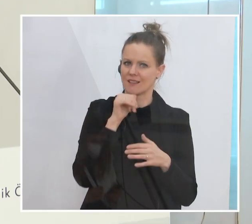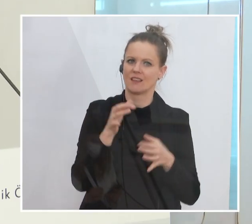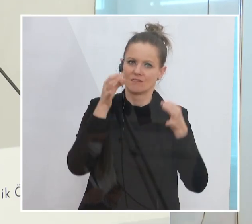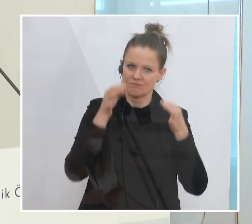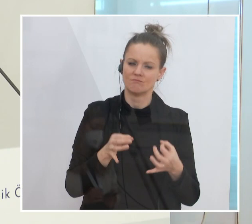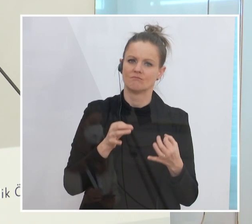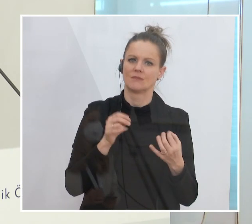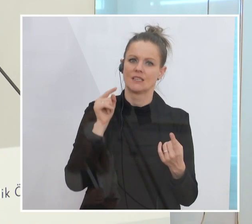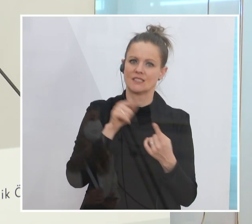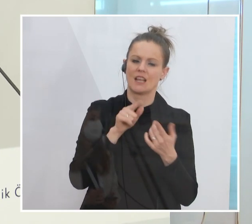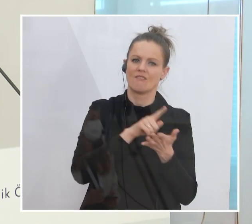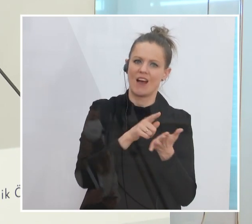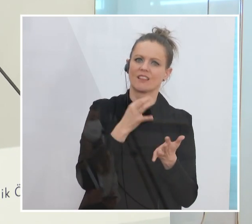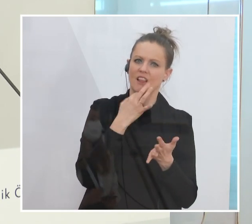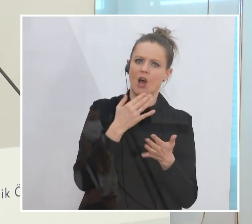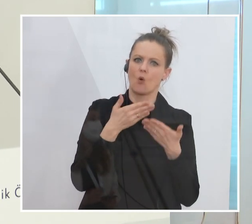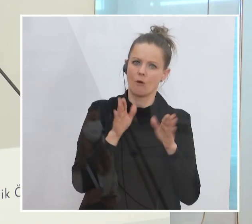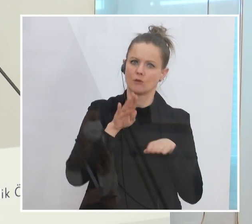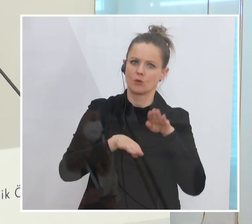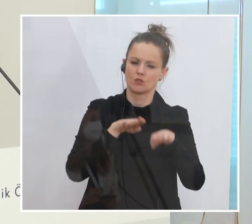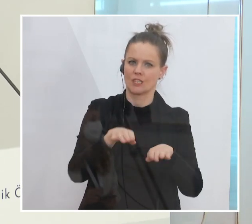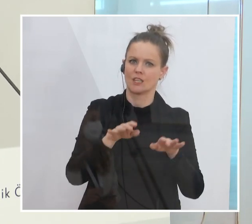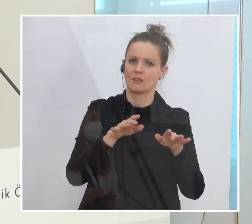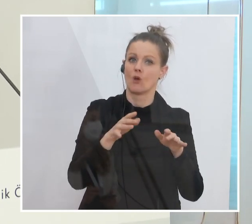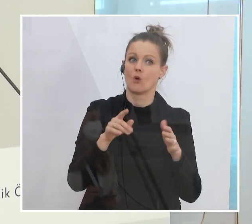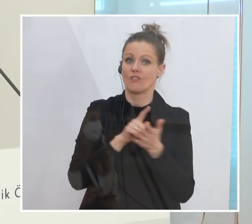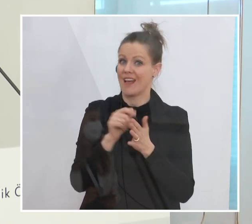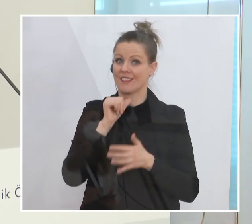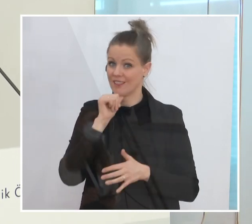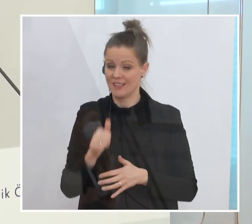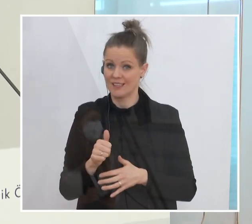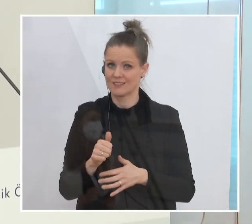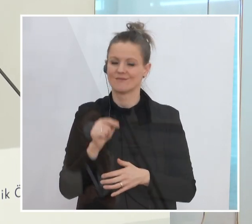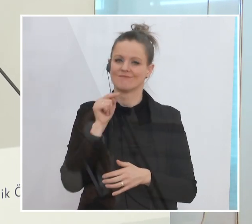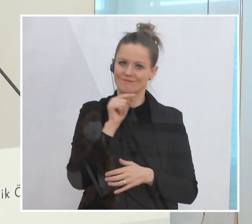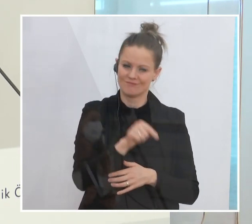wann jetzt ein Öffnungsschritt erfolgt und wann nicht, sondern das sind einfach Angebote